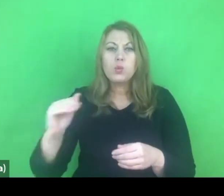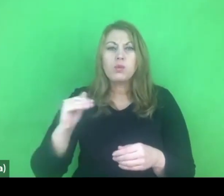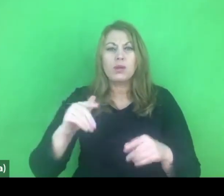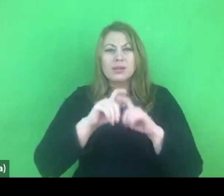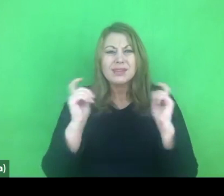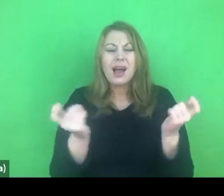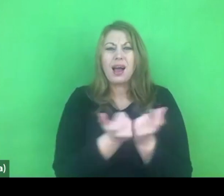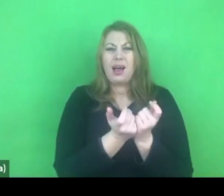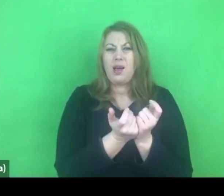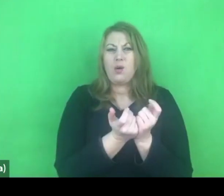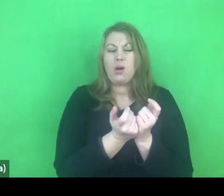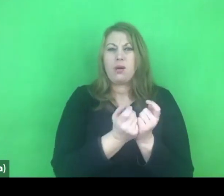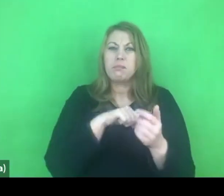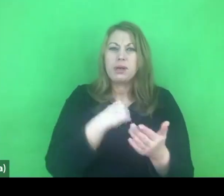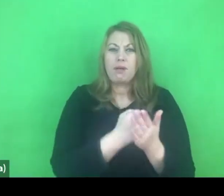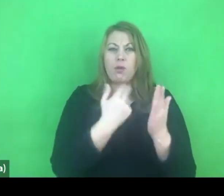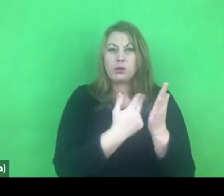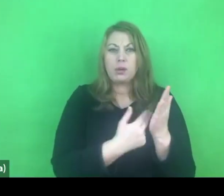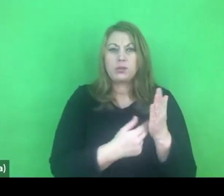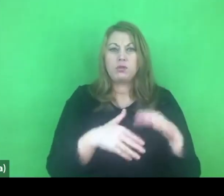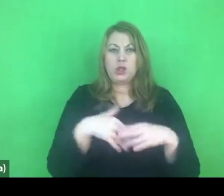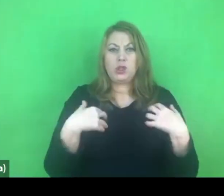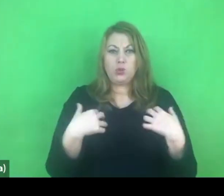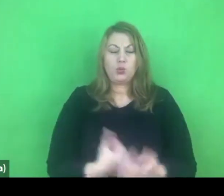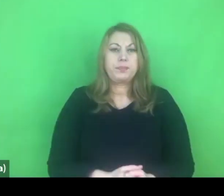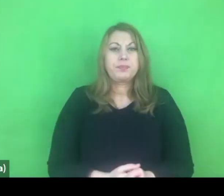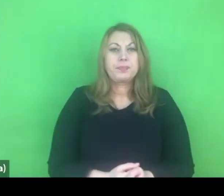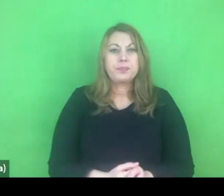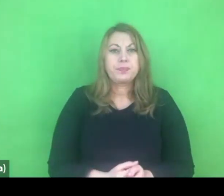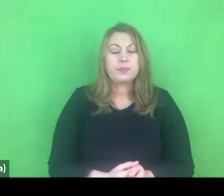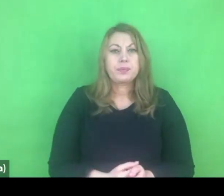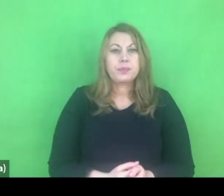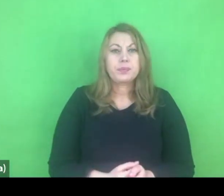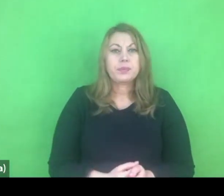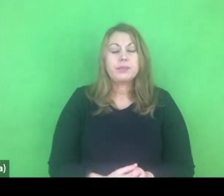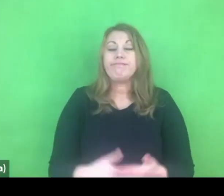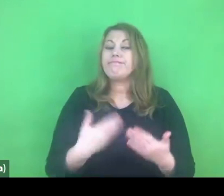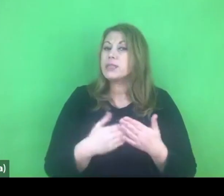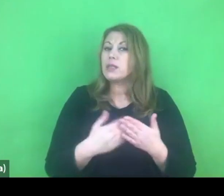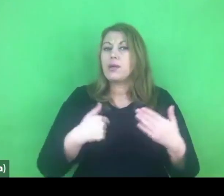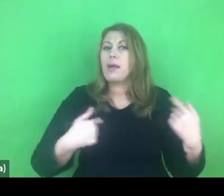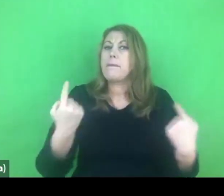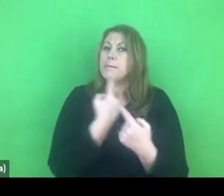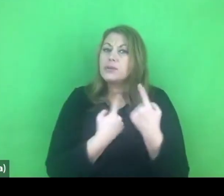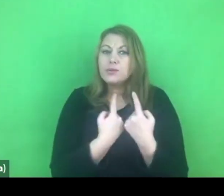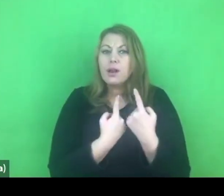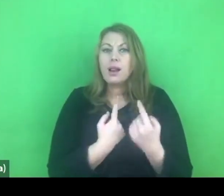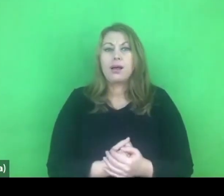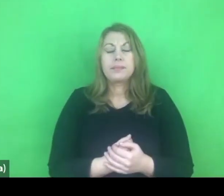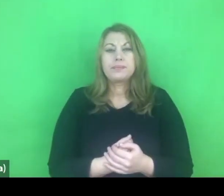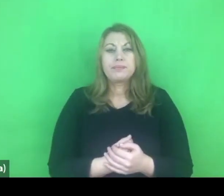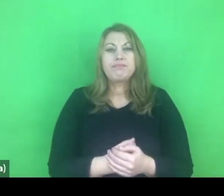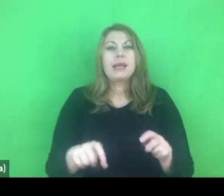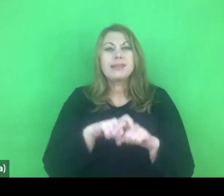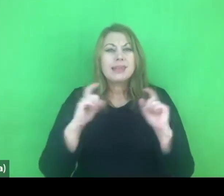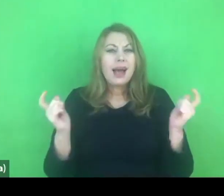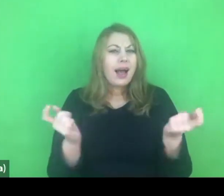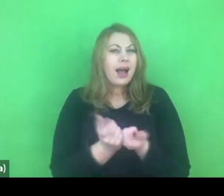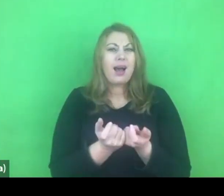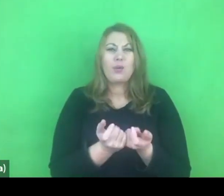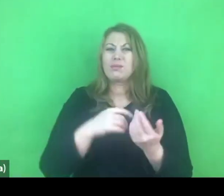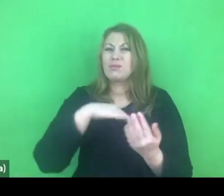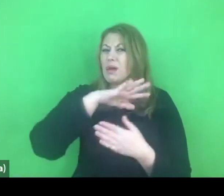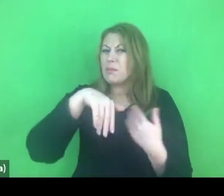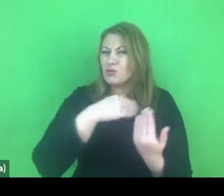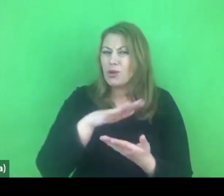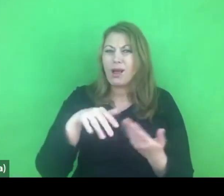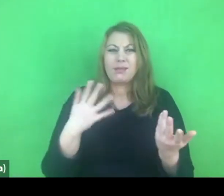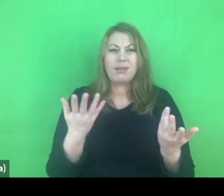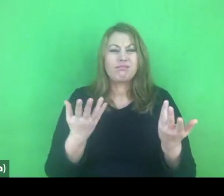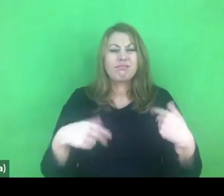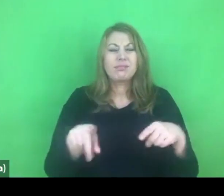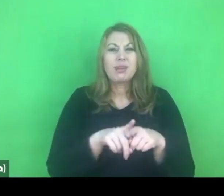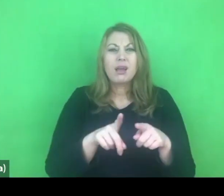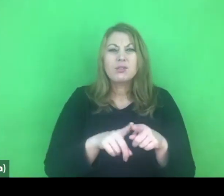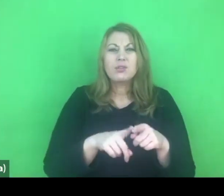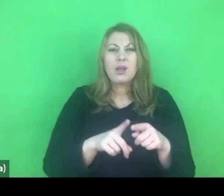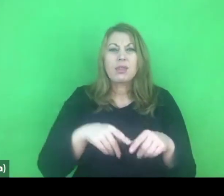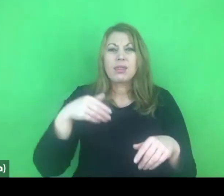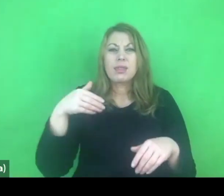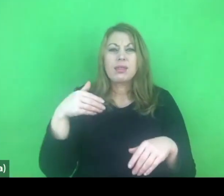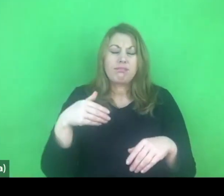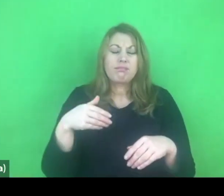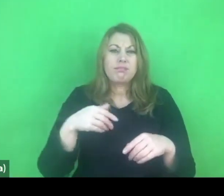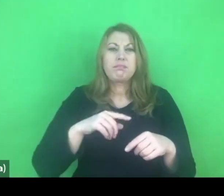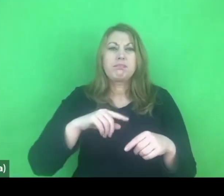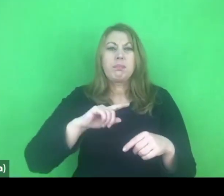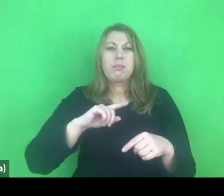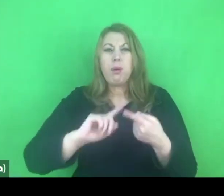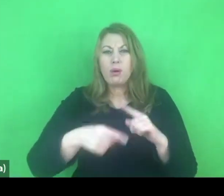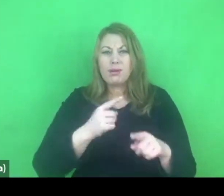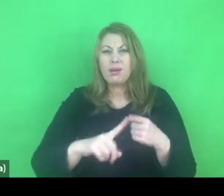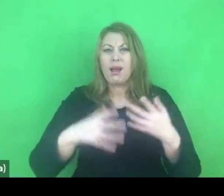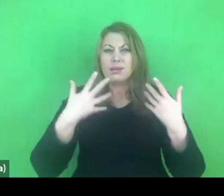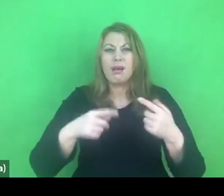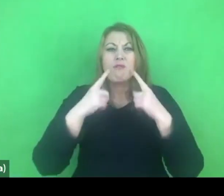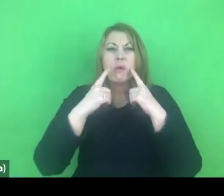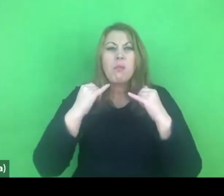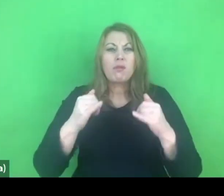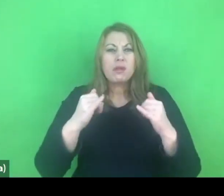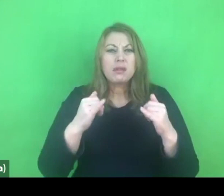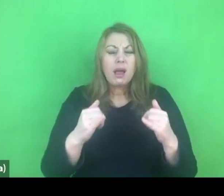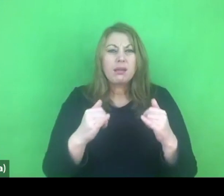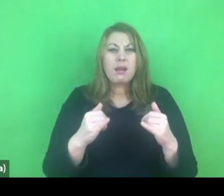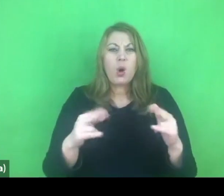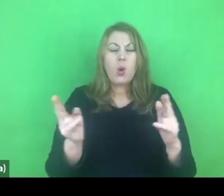W związku z tym myślę, że całe zamieszanie w naszym kraju i w konsekwencji wypowiedzenie konwencji stambulskiej wynika z niezrozumienia zapisów tej konwencji